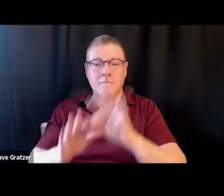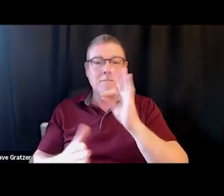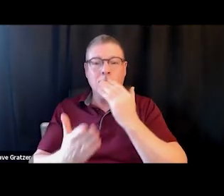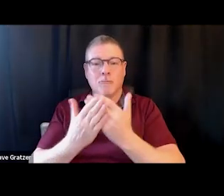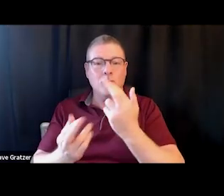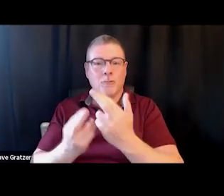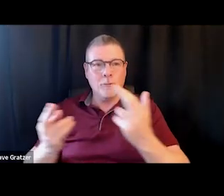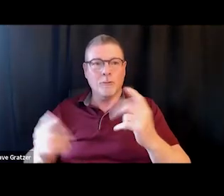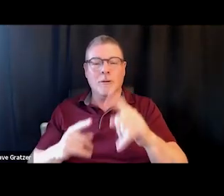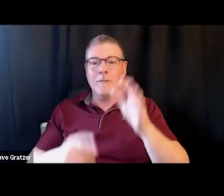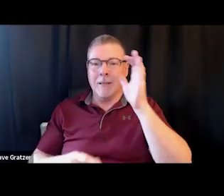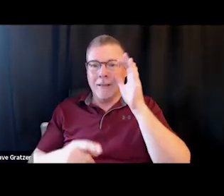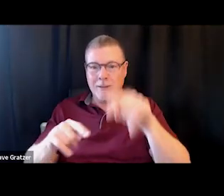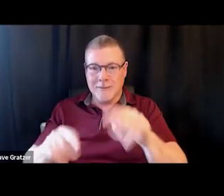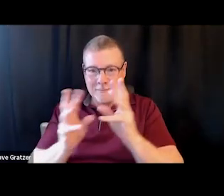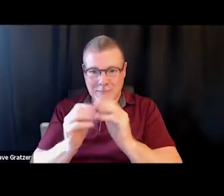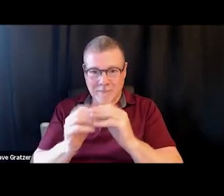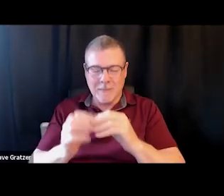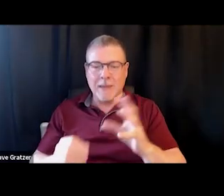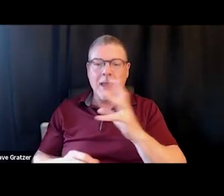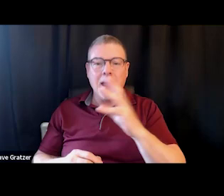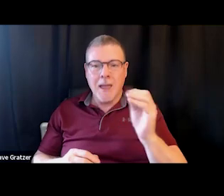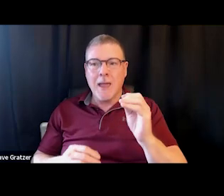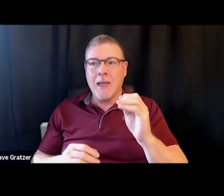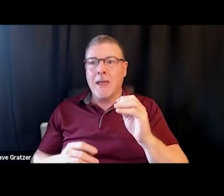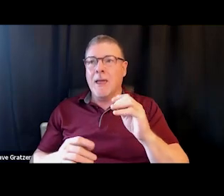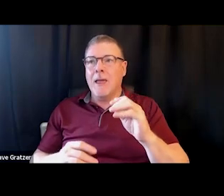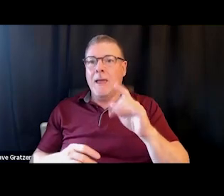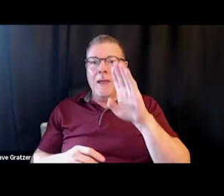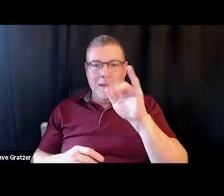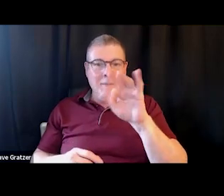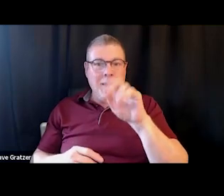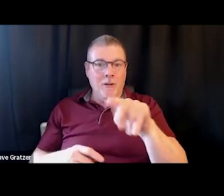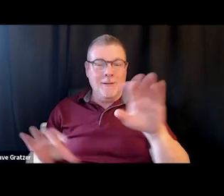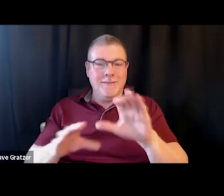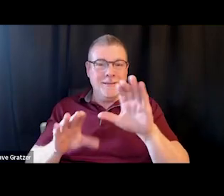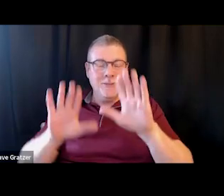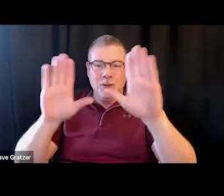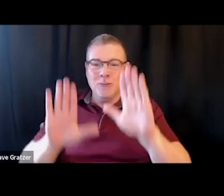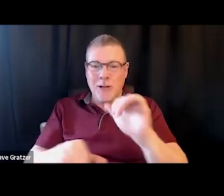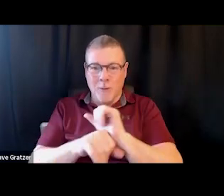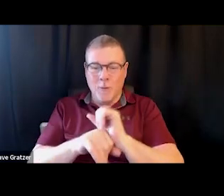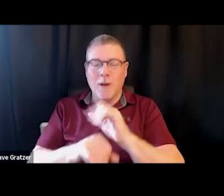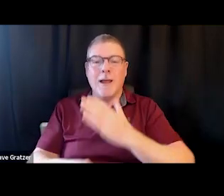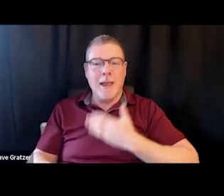mientras escuchas este seminario web también. Sabemos que Byron hace un gran trabajo, y estamos contentos de que conectara contigo nuevamente